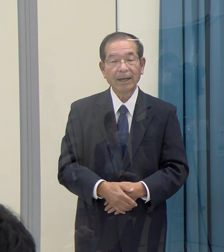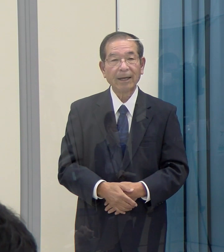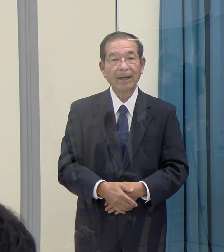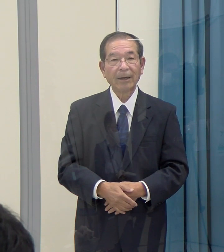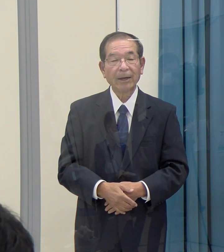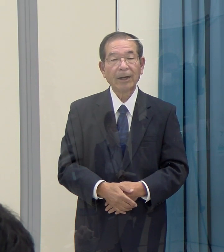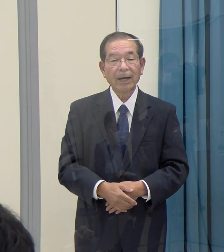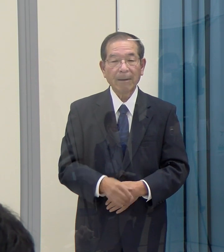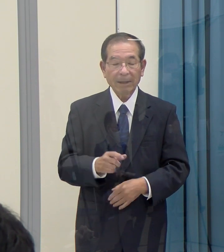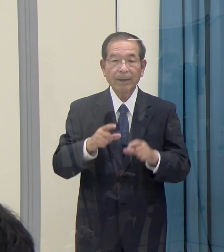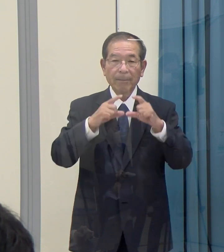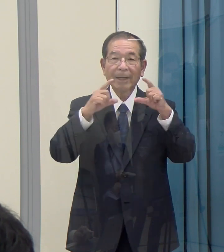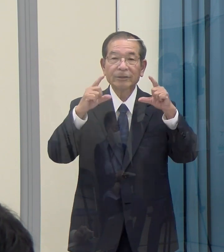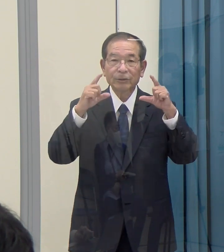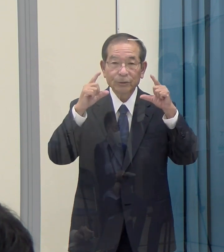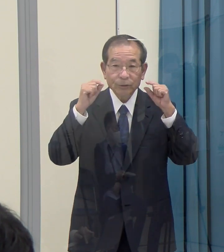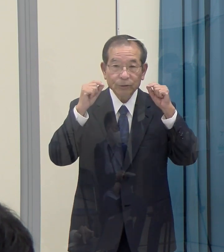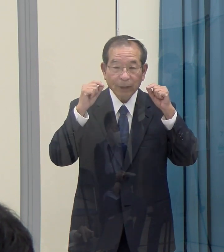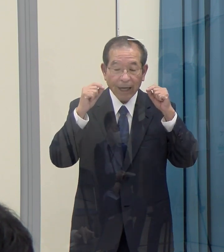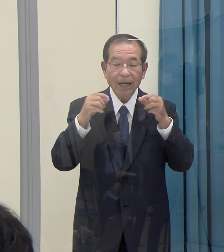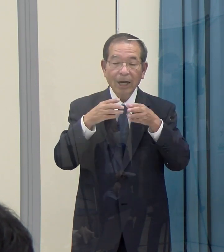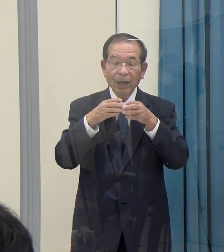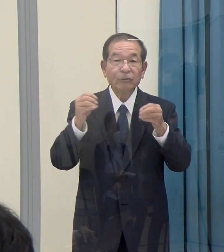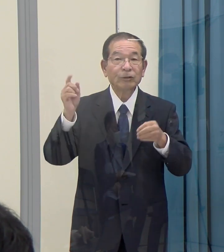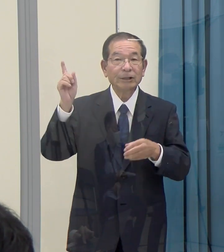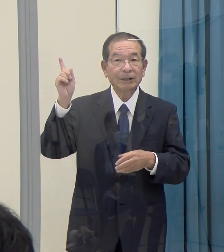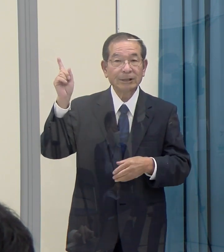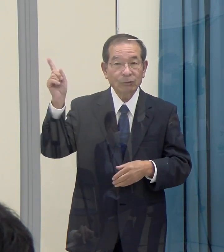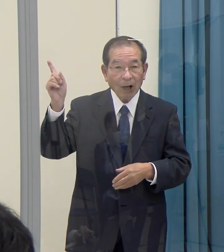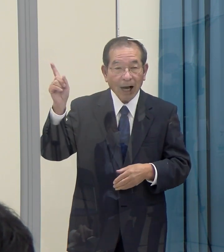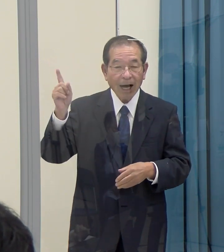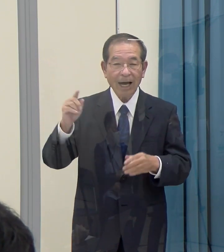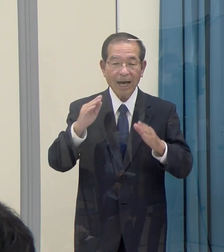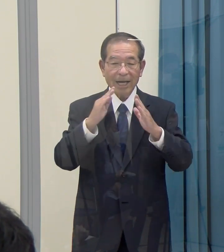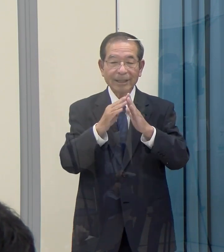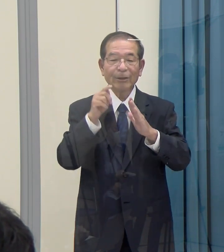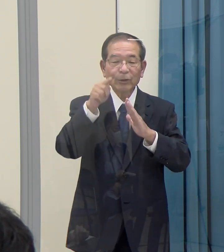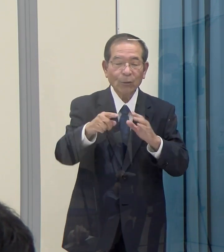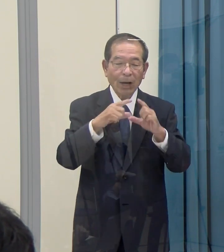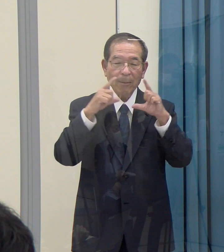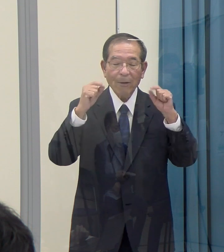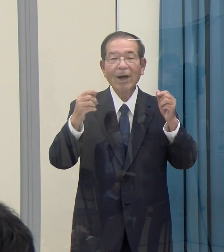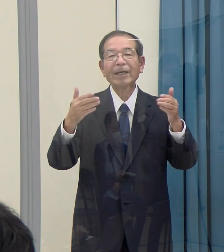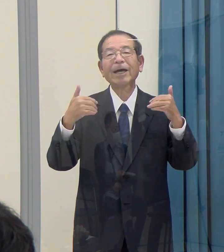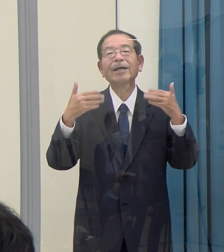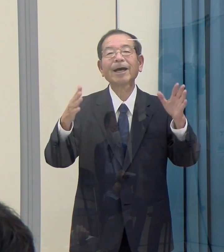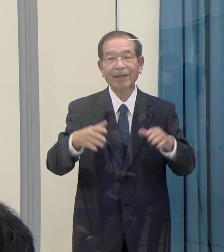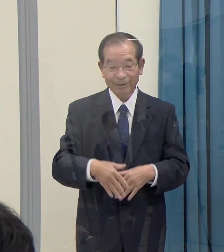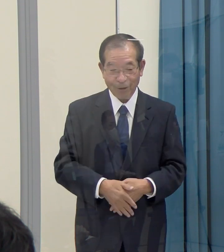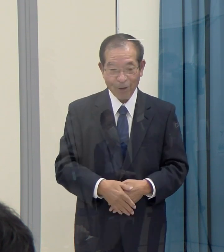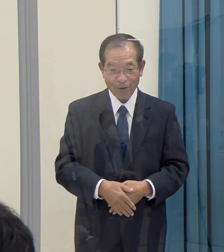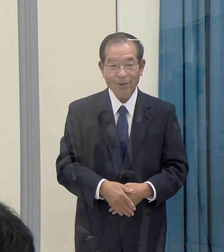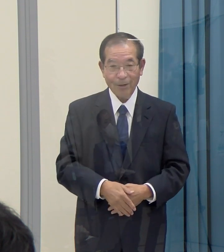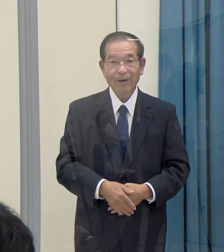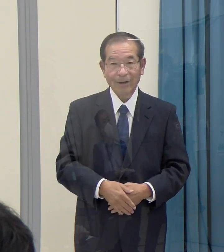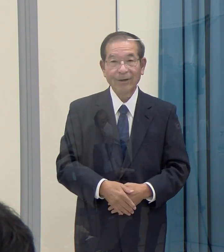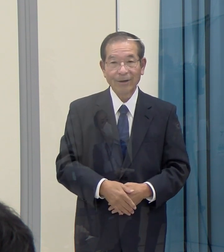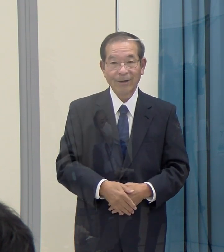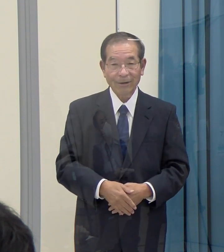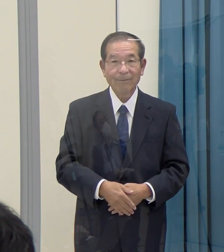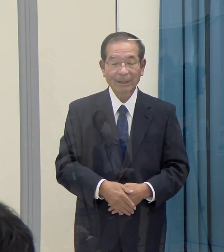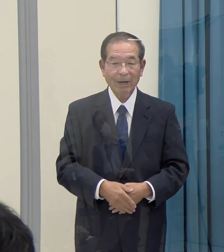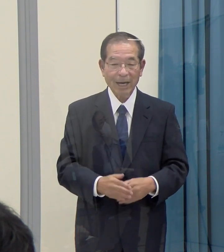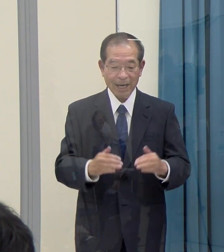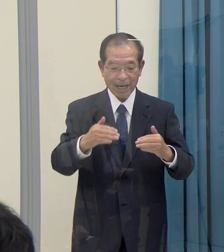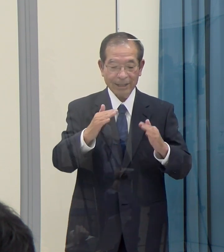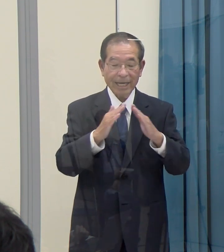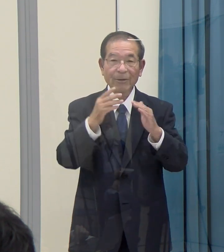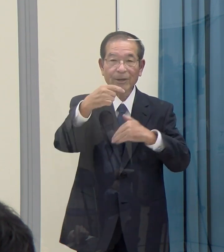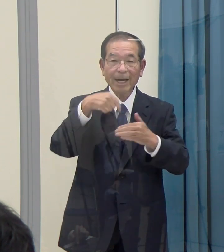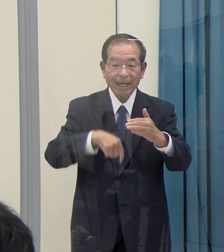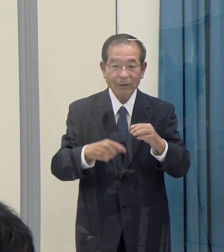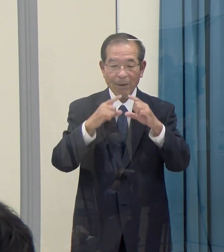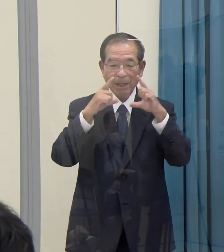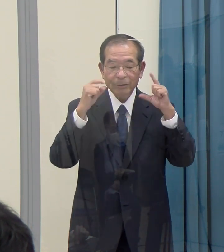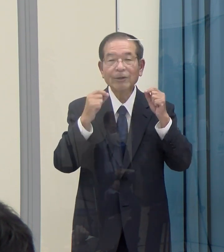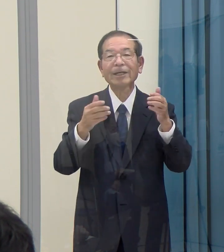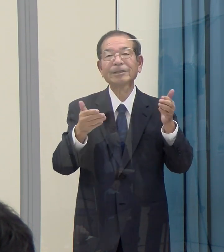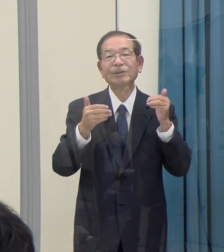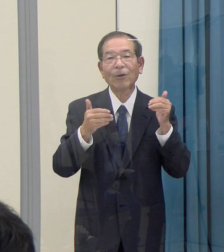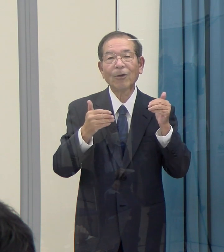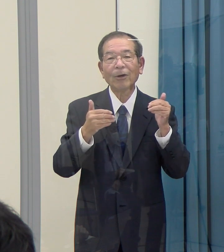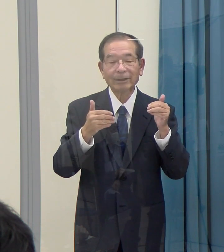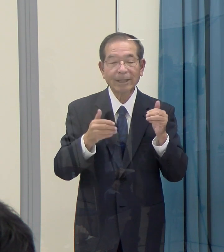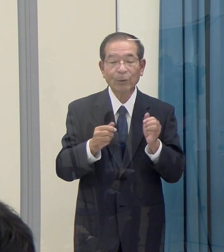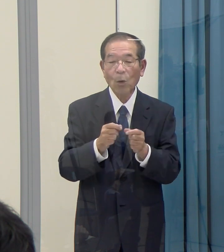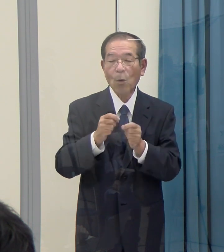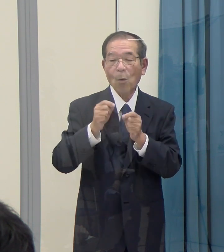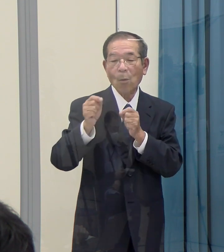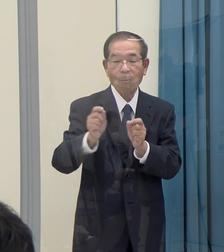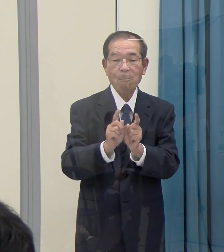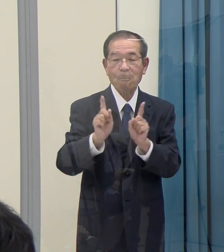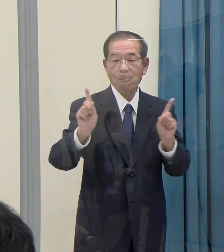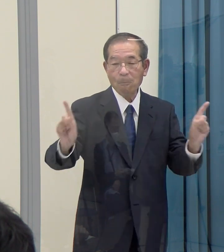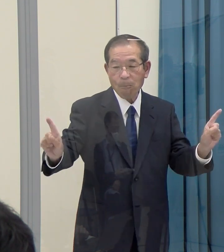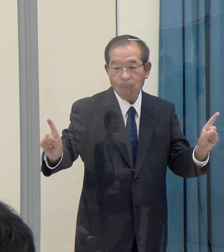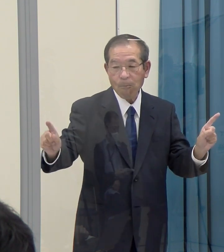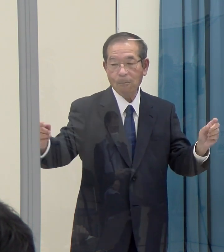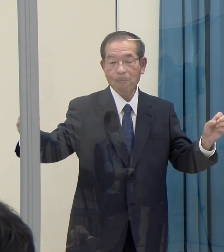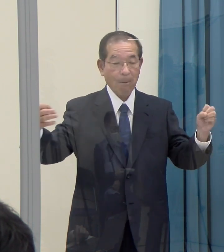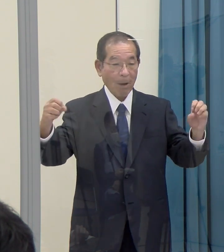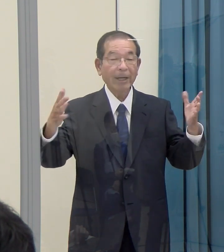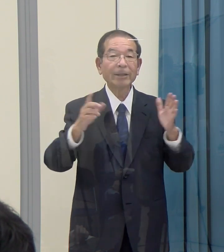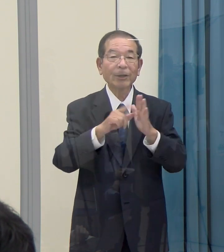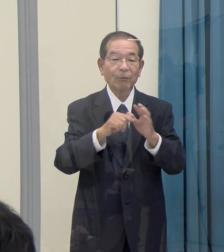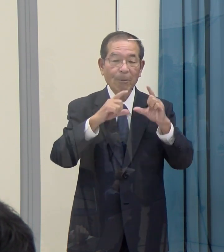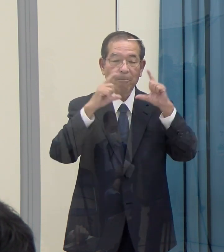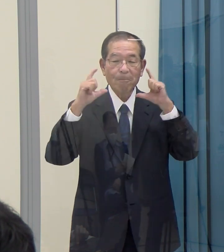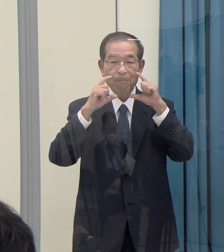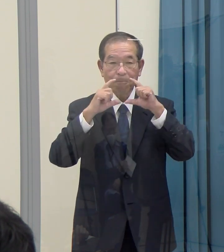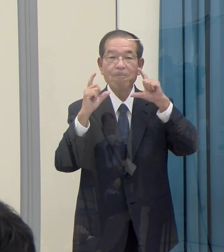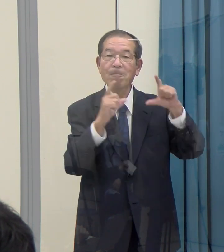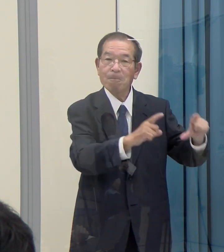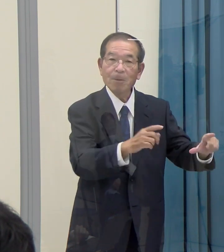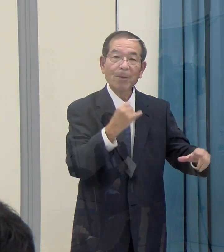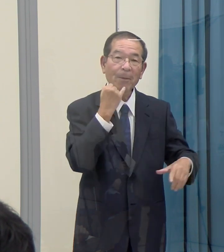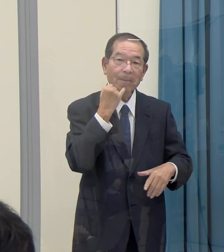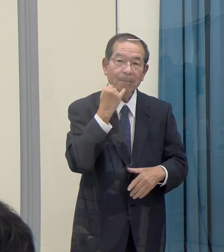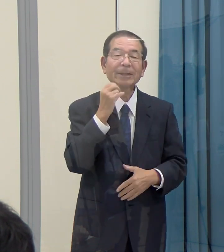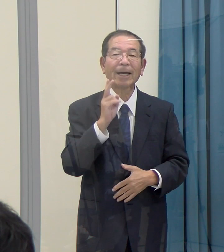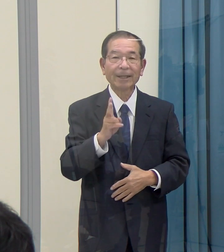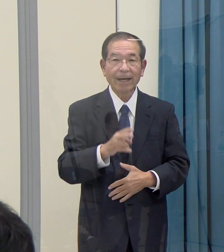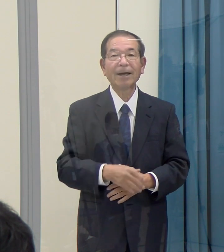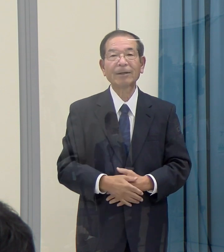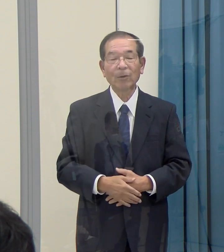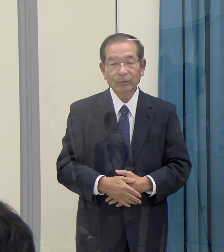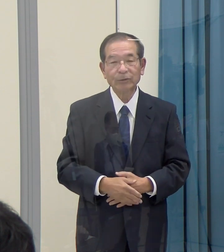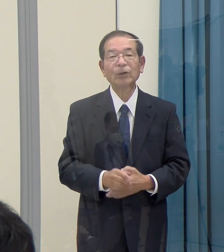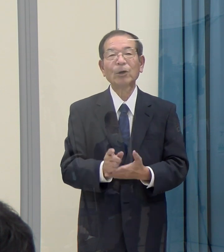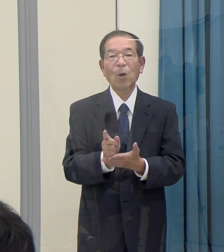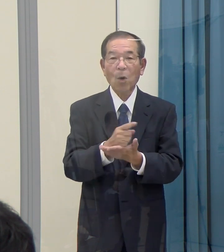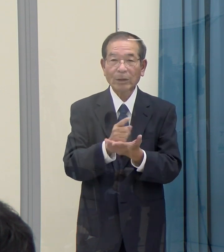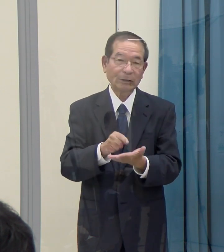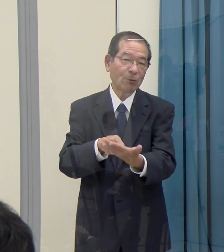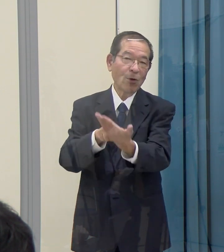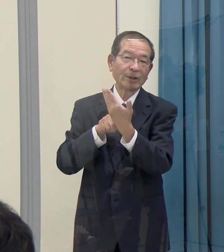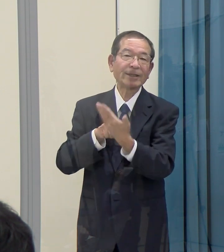また、現在マスクは、接近して話をしない時は、屋外では原則不要です。屋内では原則着用。ただ、距離が保てて会話のない場合は外してよいという指針も国から示されています。